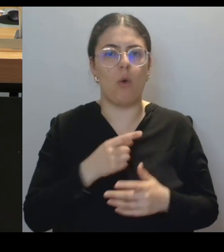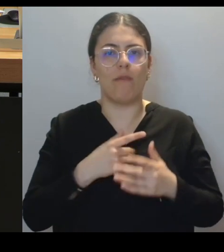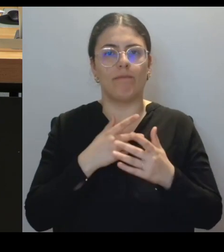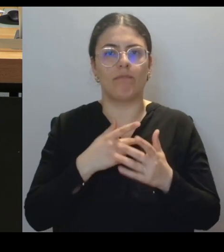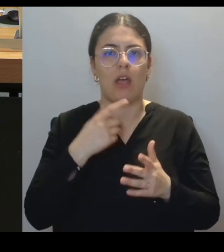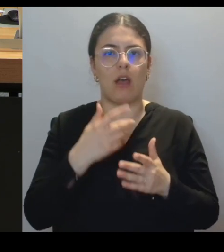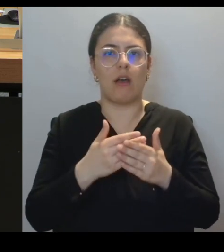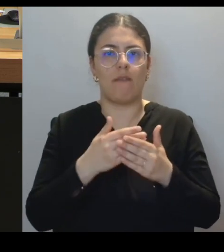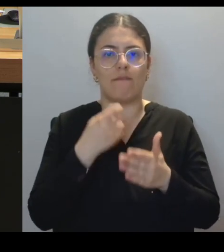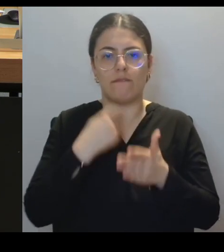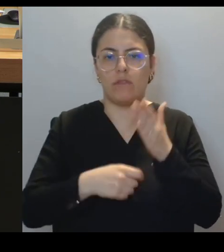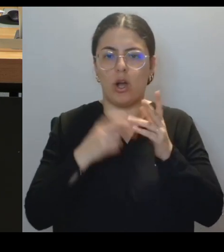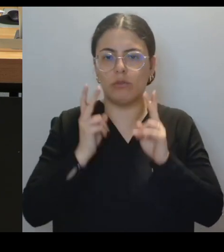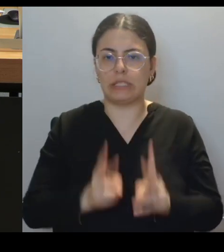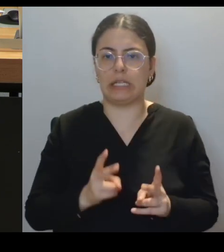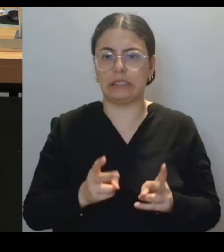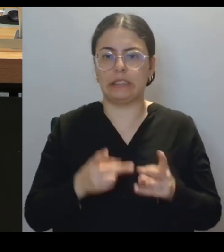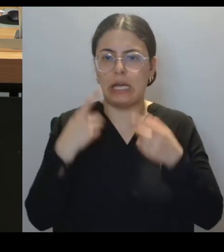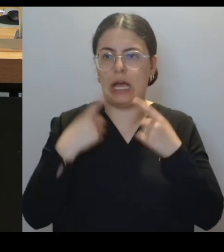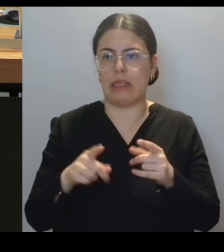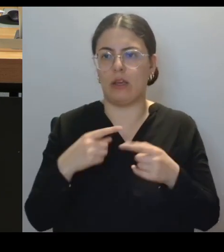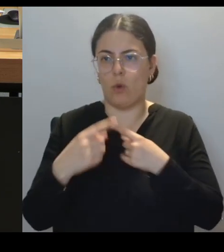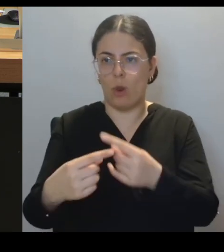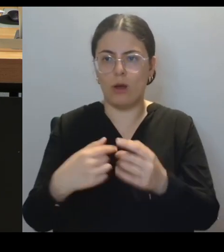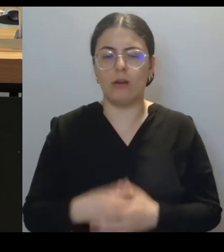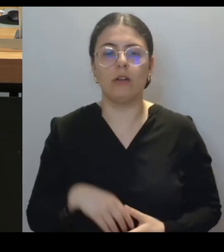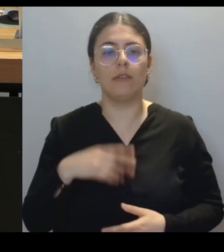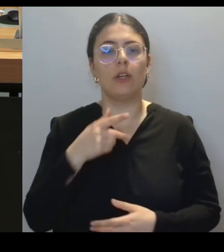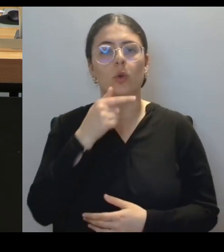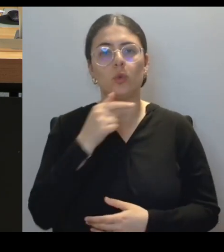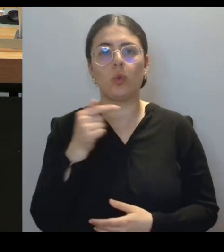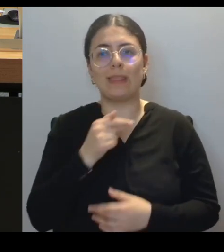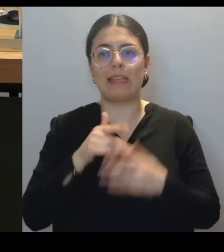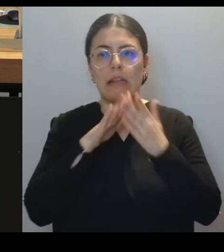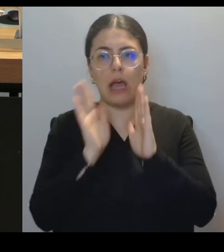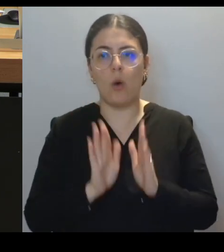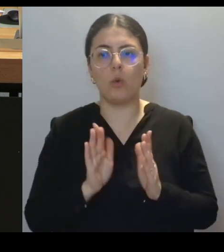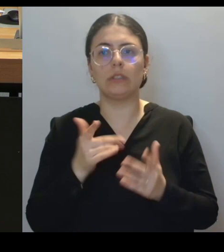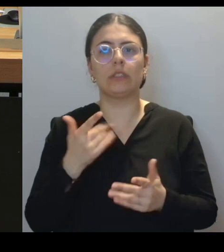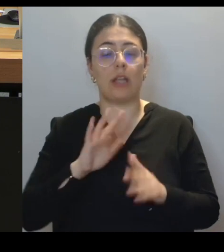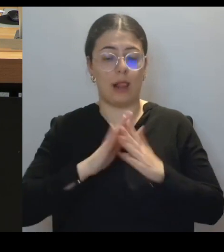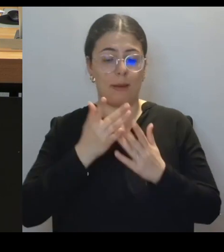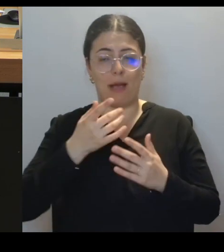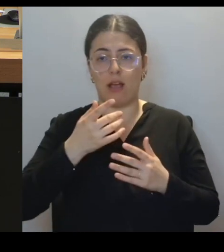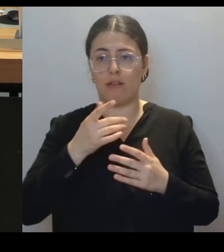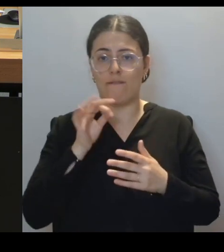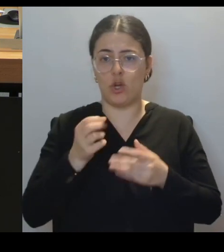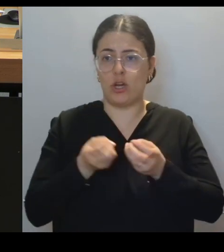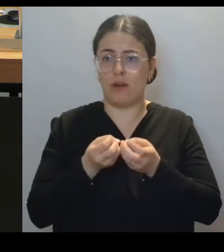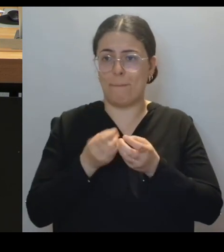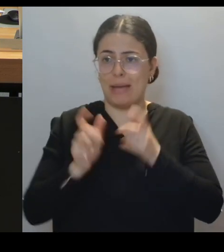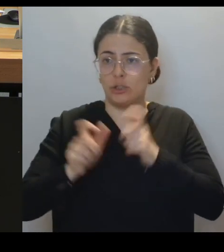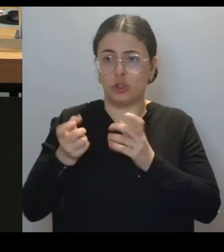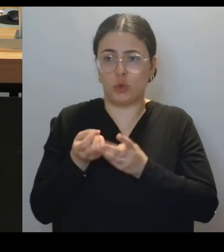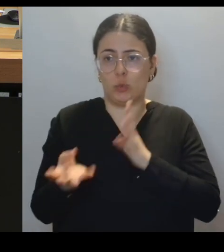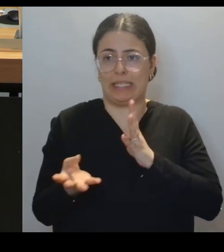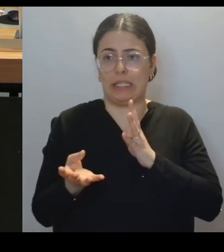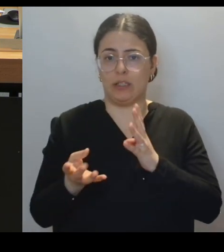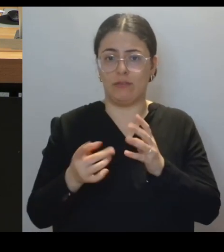queere Menschen nicht nur in Berlin, nicht nur in Deutschland, sondern tatsächlich auch international ein solcher Ort und damit auch ein solches Berliner Wahrzeichen.